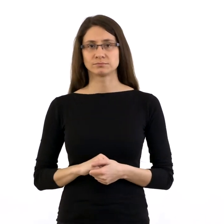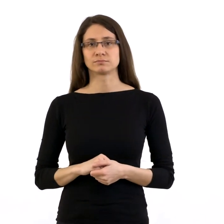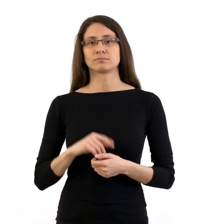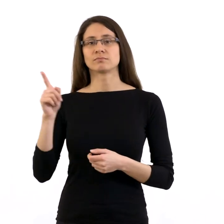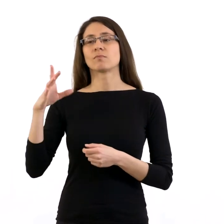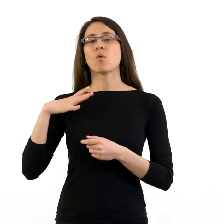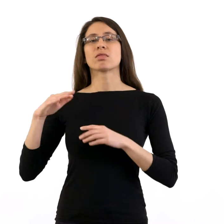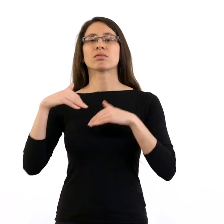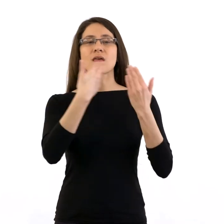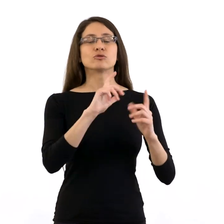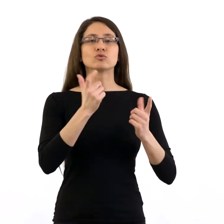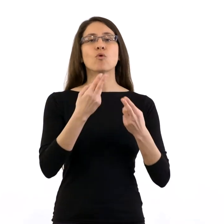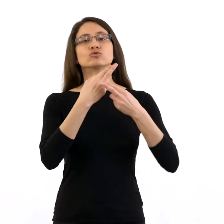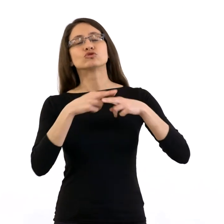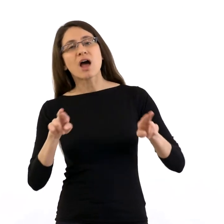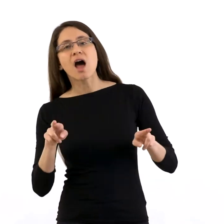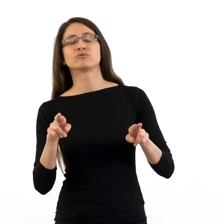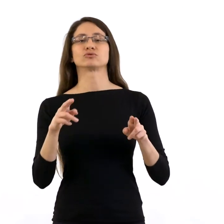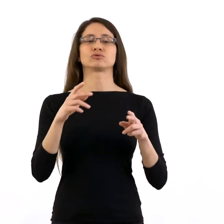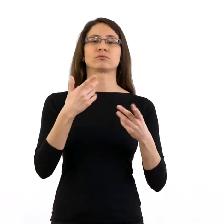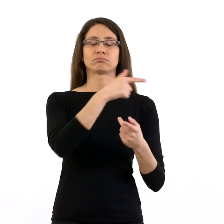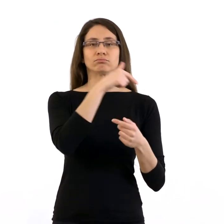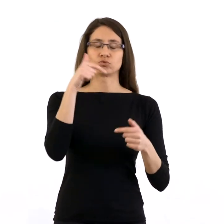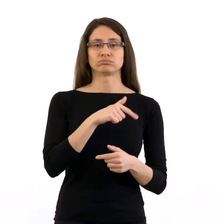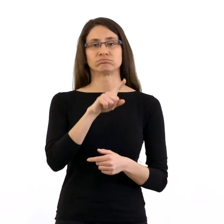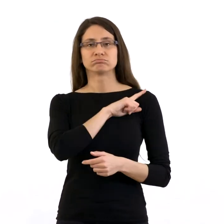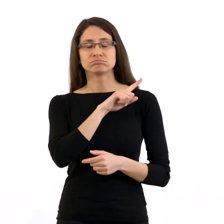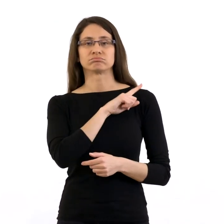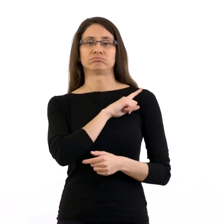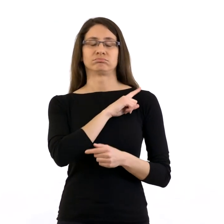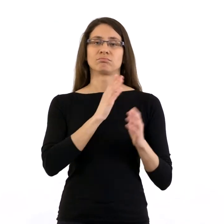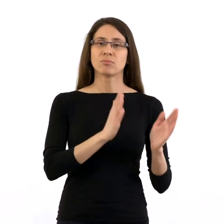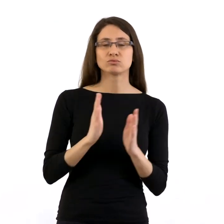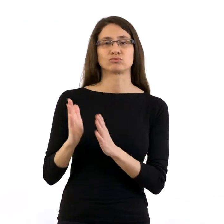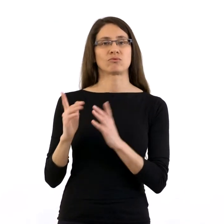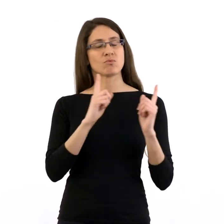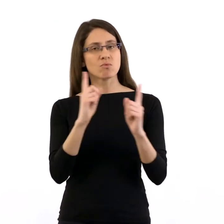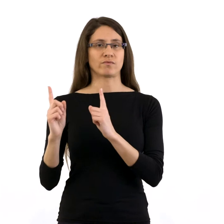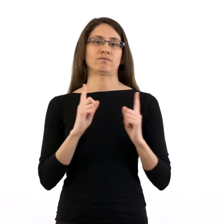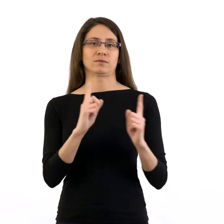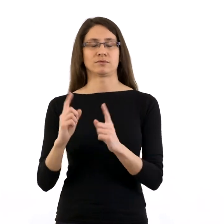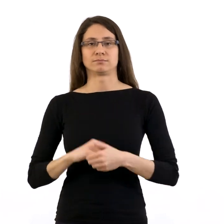dbanie o powierzone mu przez organizację rzeczy.